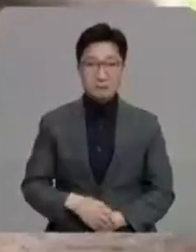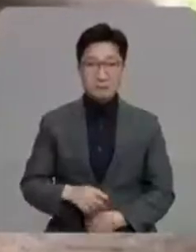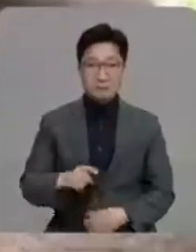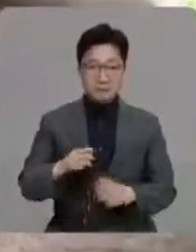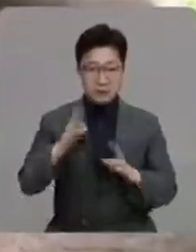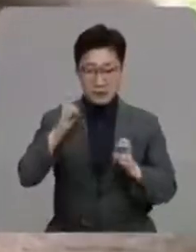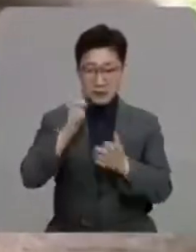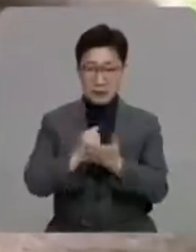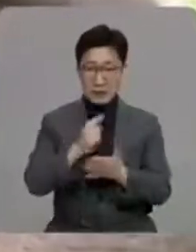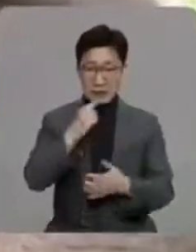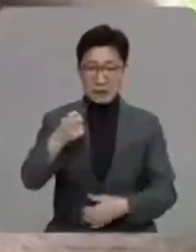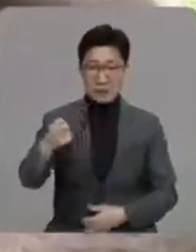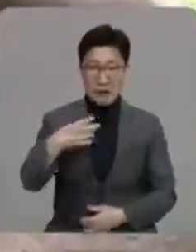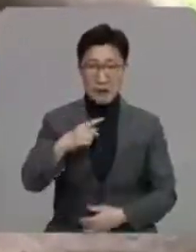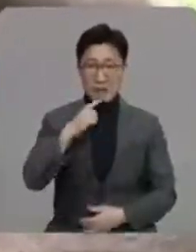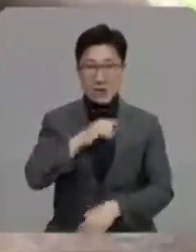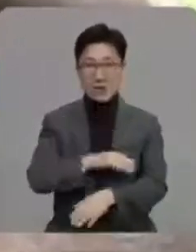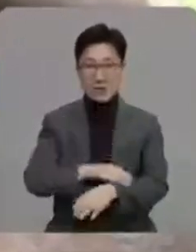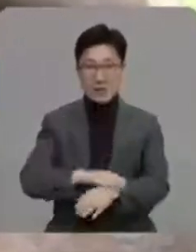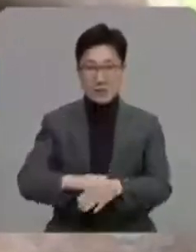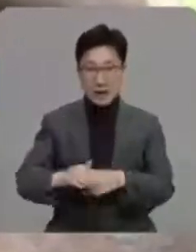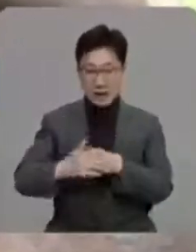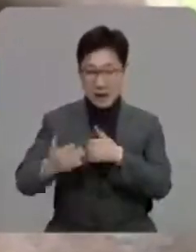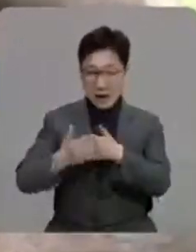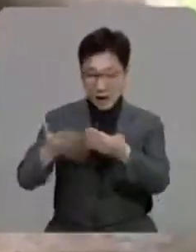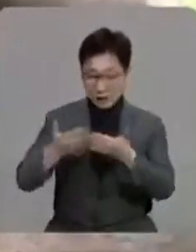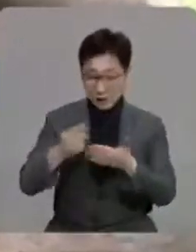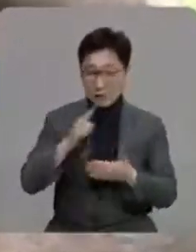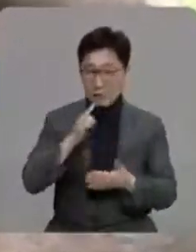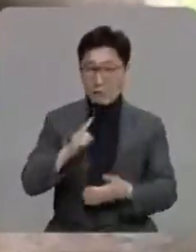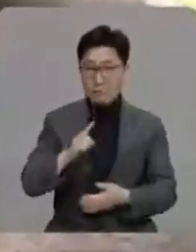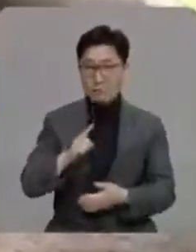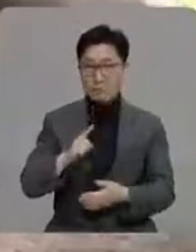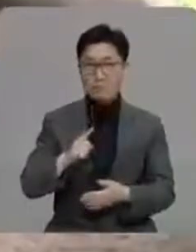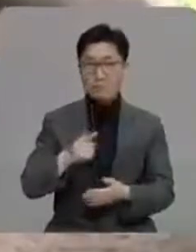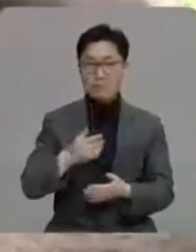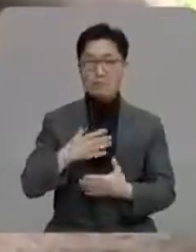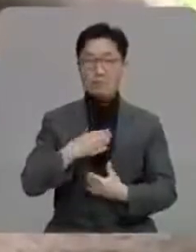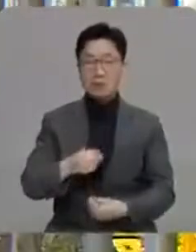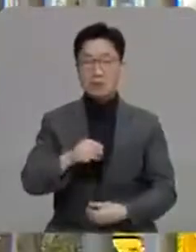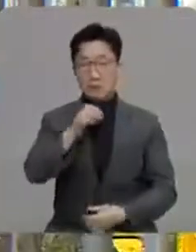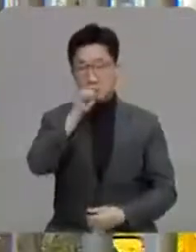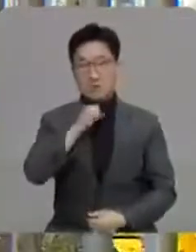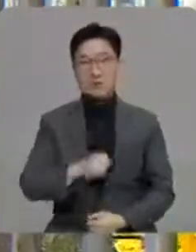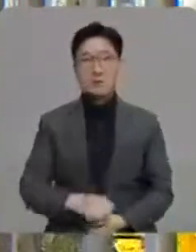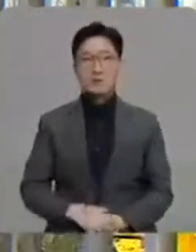사장님께서 잘 알려주시니까 편 하고 좋았습니다.